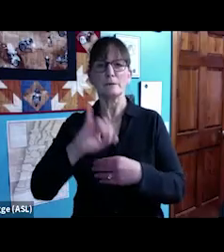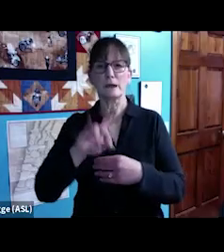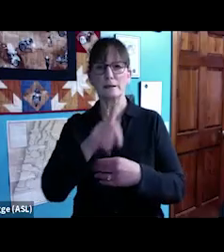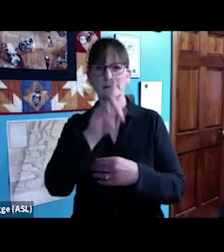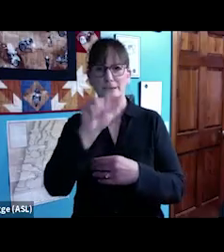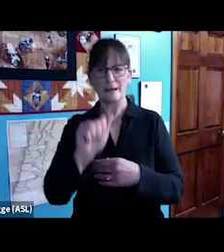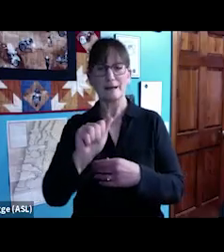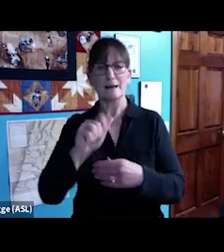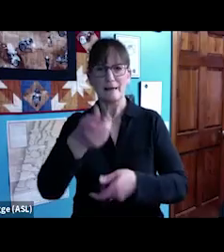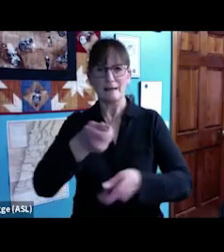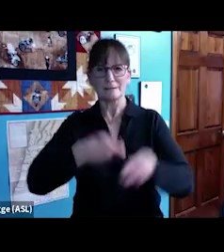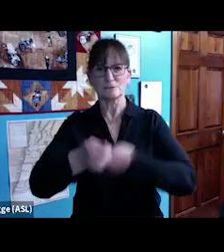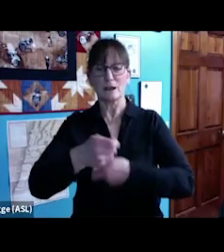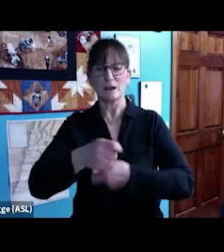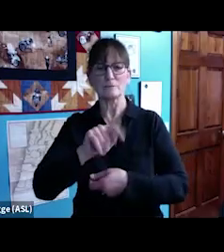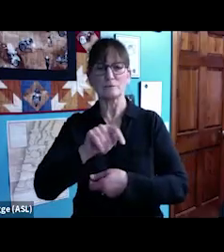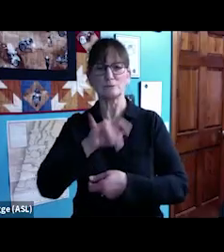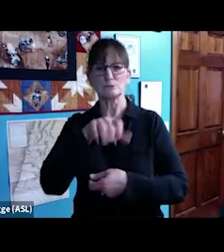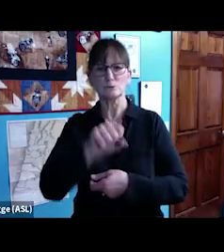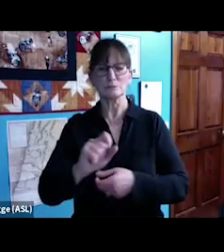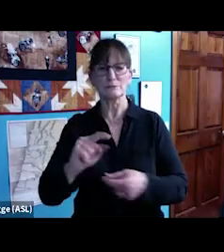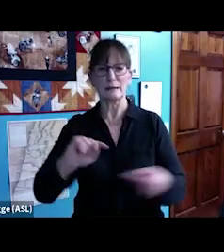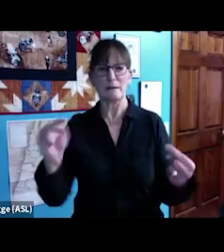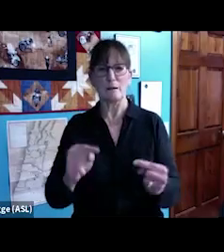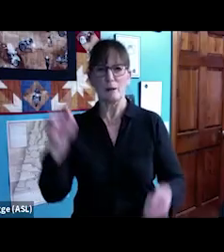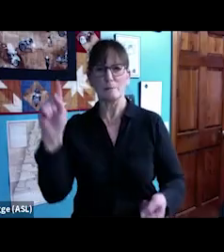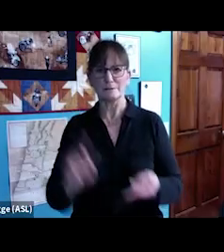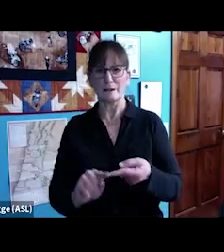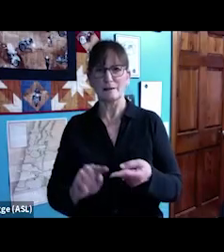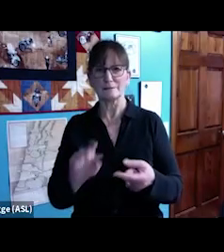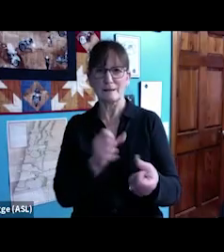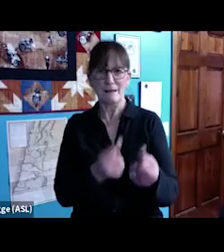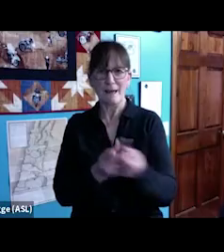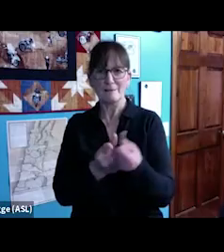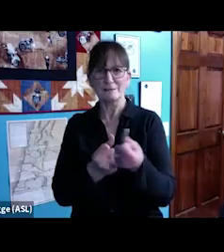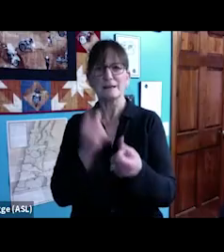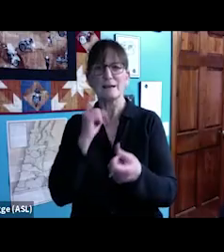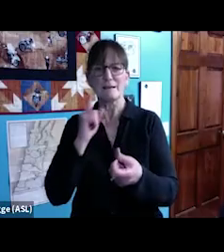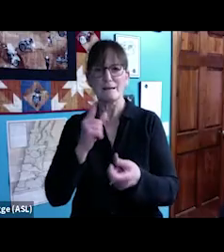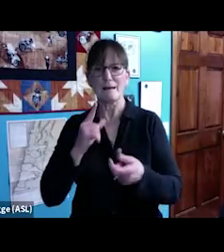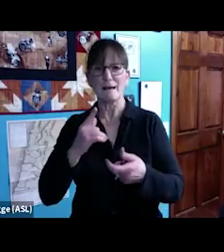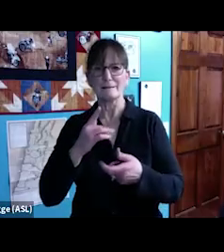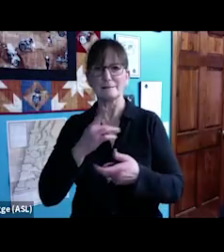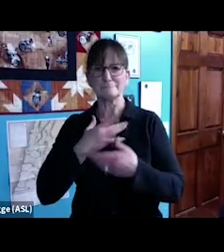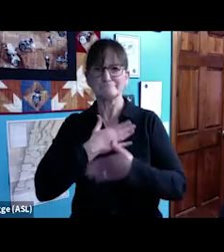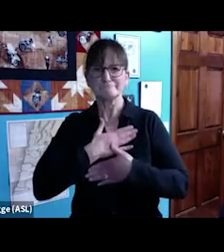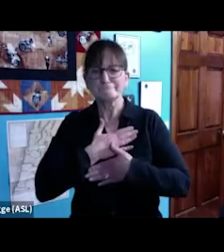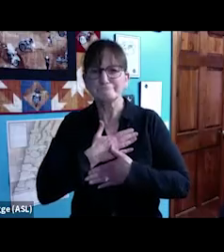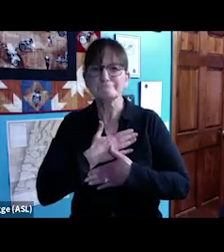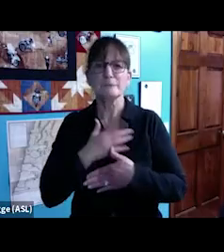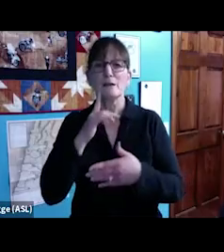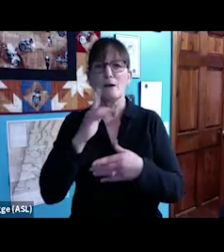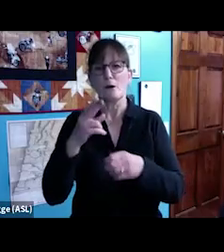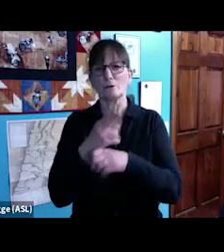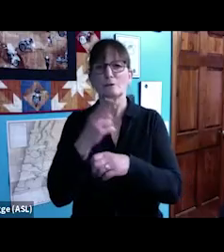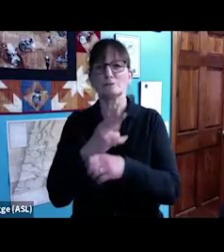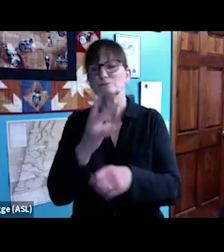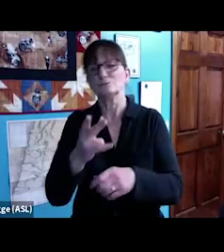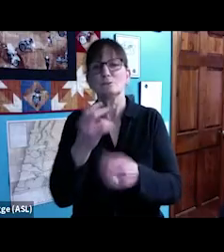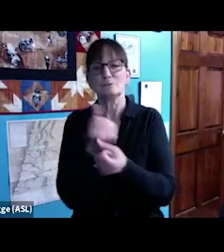Es especialmente útil para PATH porque los clientes a menudo tienen dificultades para recordar detalles como cuándo trabajaron por última vez o incluso